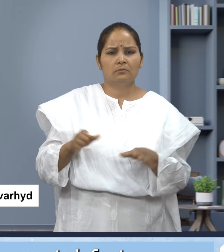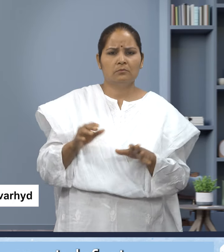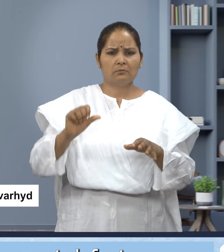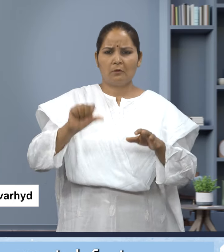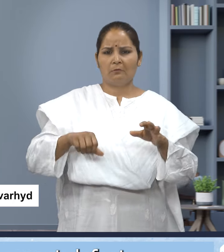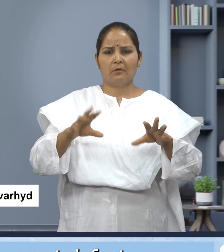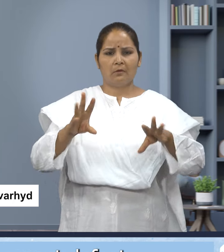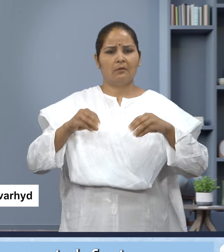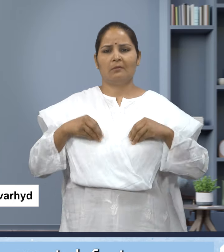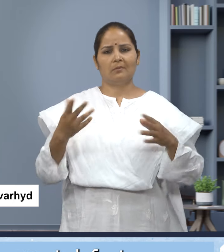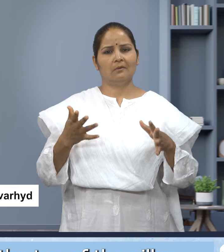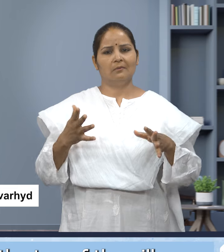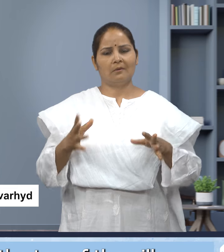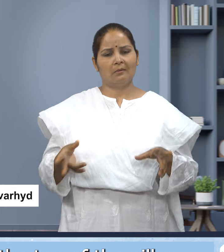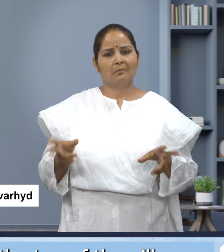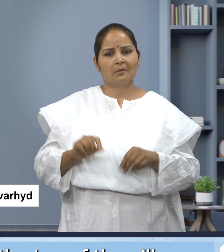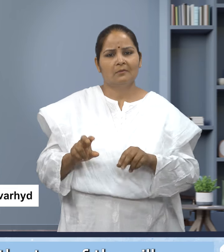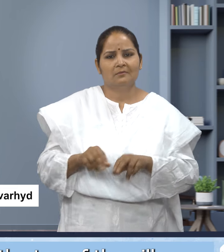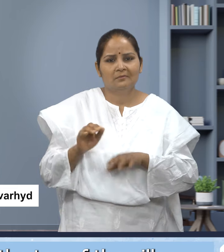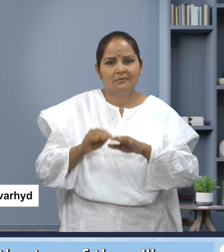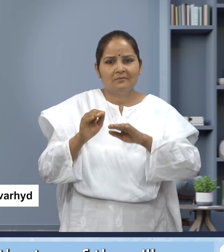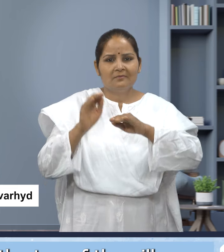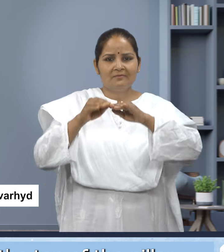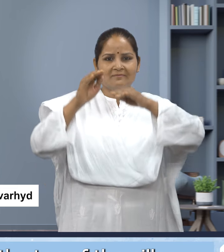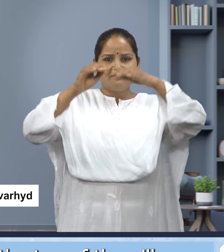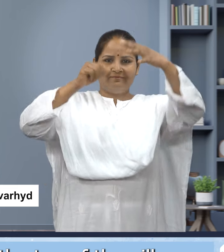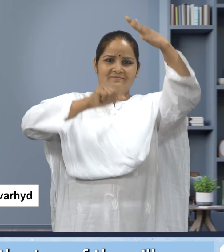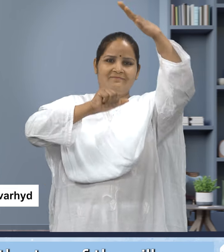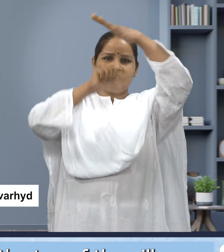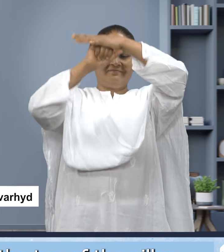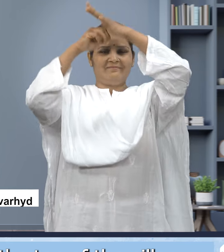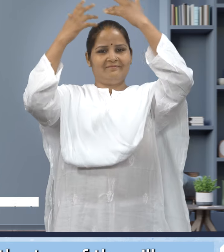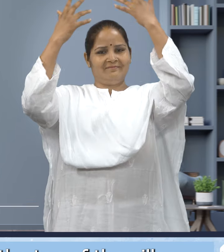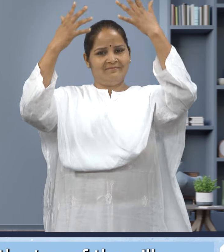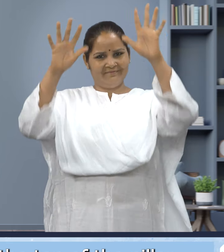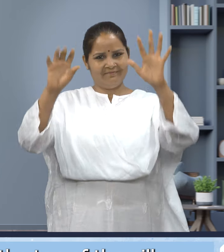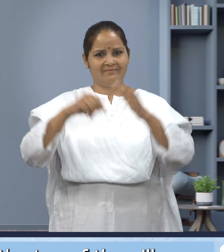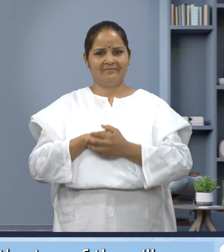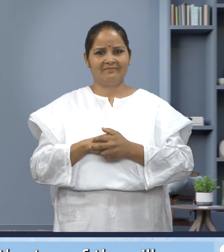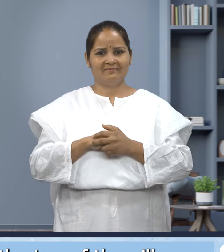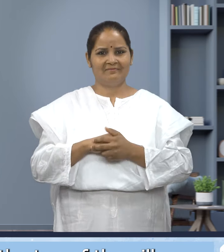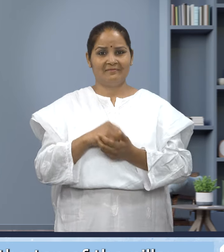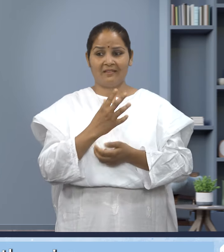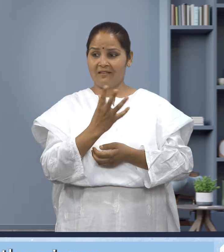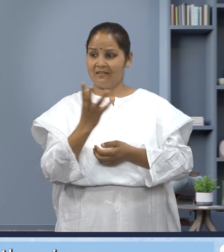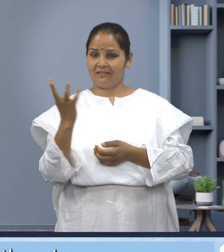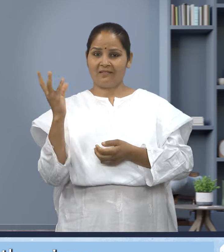కానీ అది ఓటమి అంగీకరించలేదు. ఆఖరికి అది ఆ స్తంభం పైకి ఎక్కేస్తుంది.